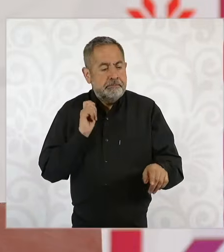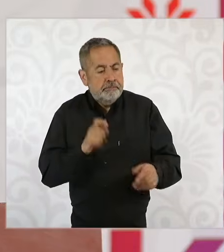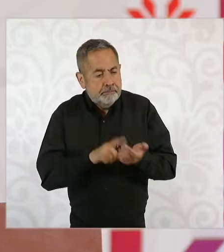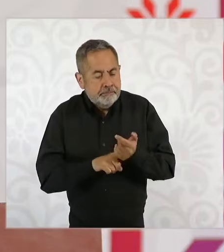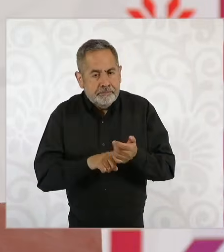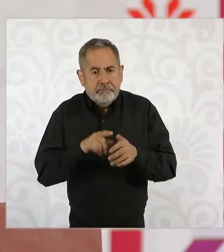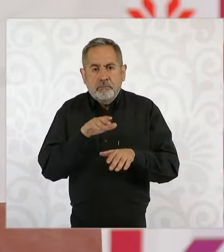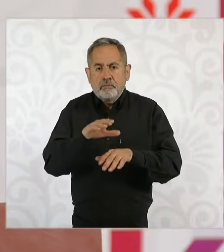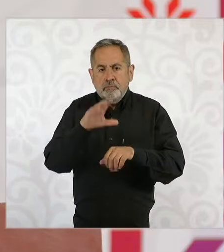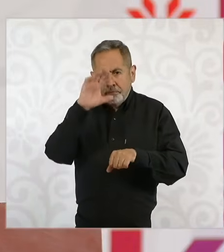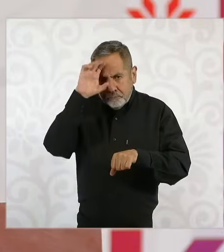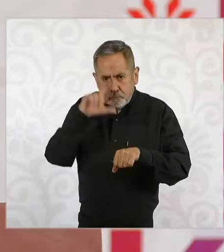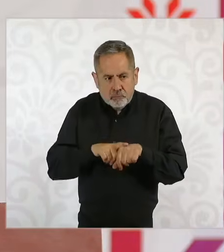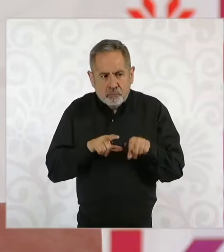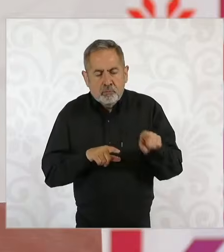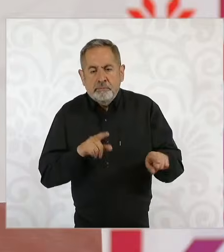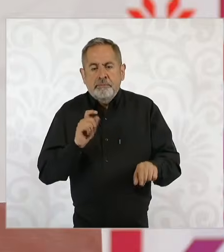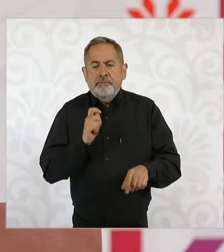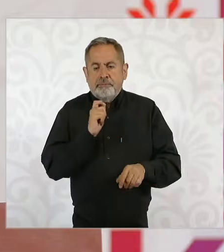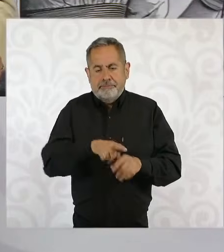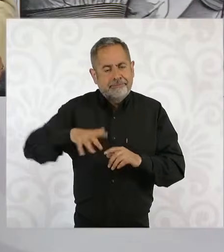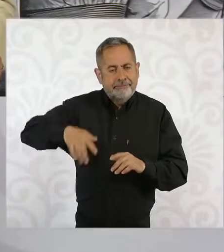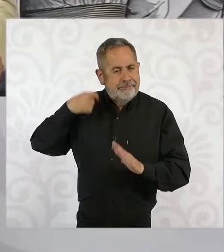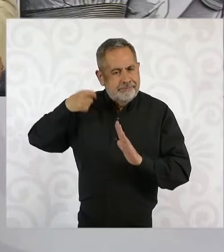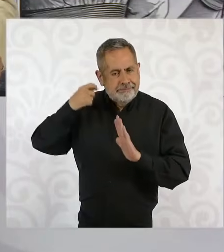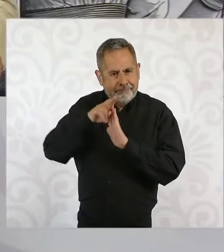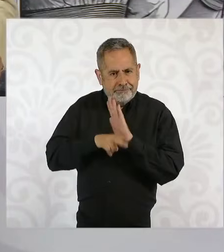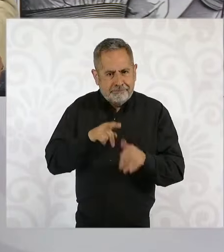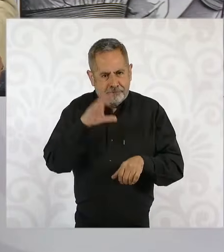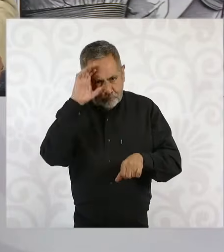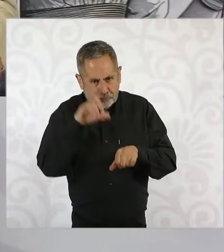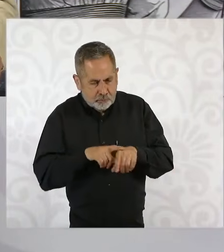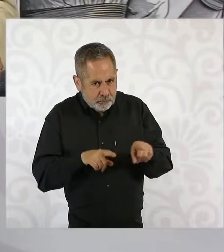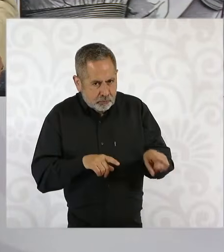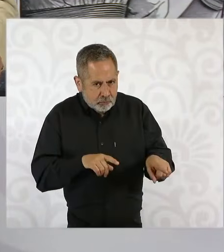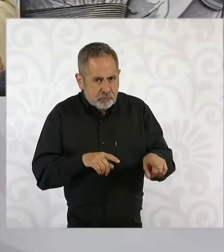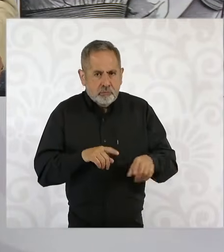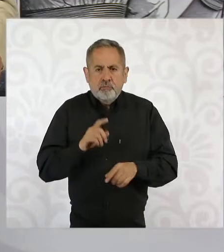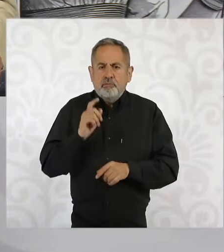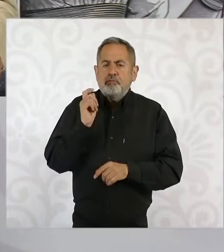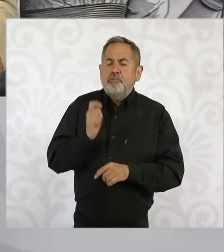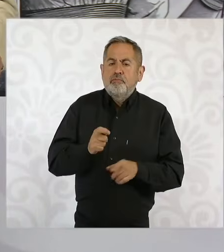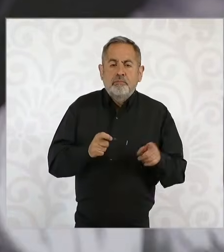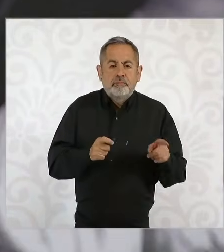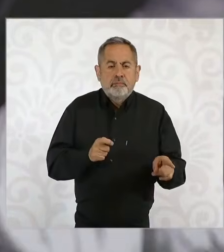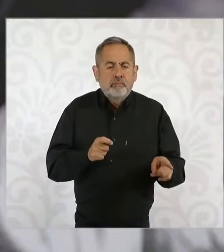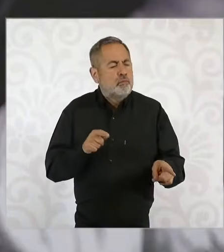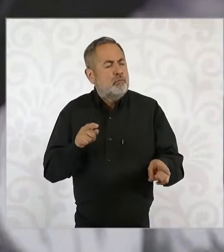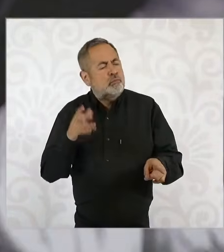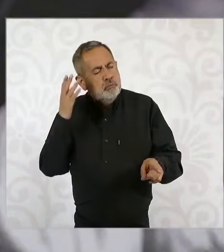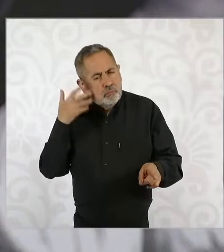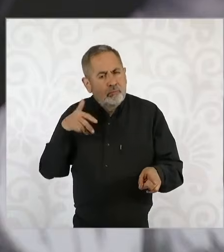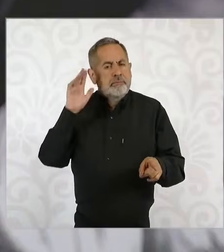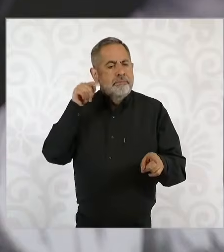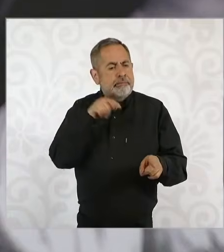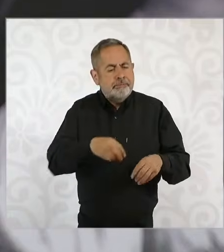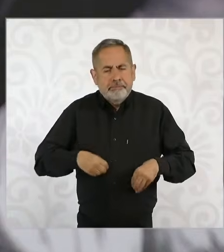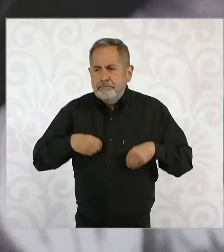cultura eh como se mencionaba en el video, este cómo es que eh vivió y por supuesto cuál fue el